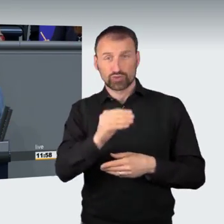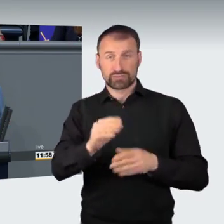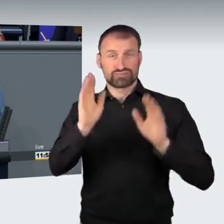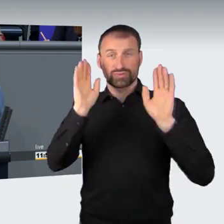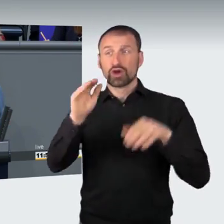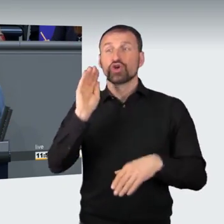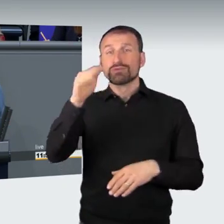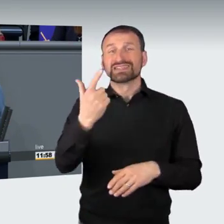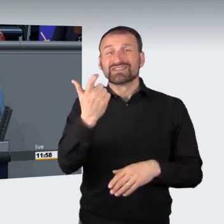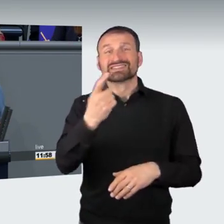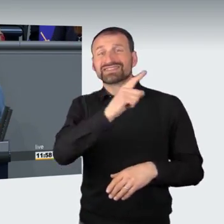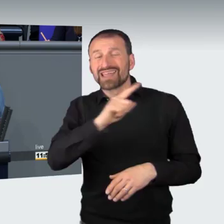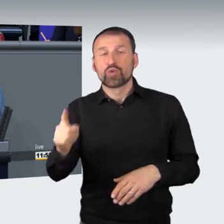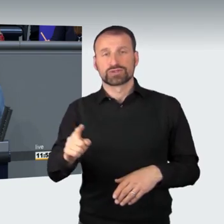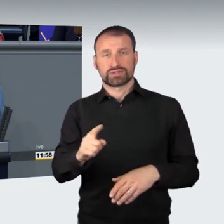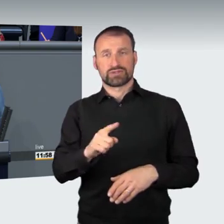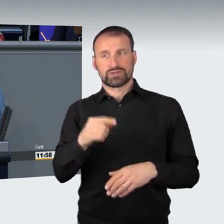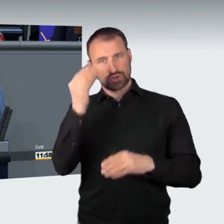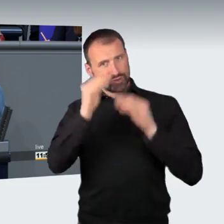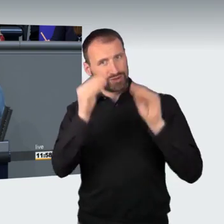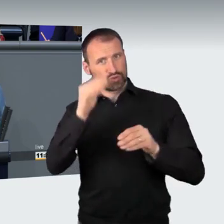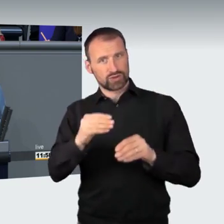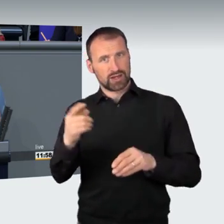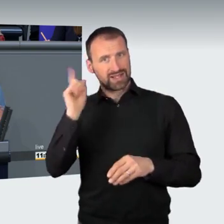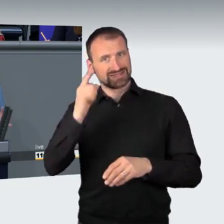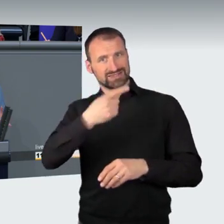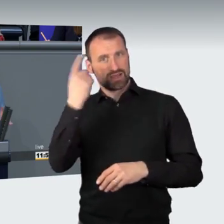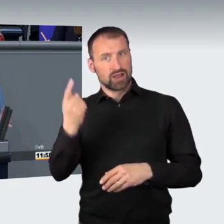von Mieterinnen und Mietern, denen wegen Eigenbedarfs gekündigt wurde.